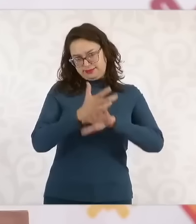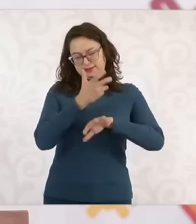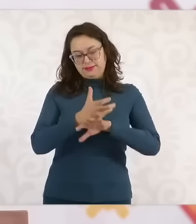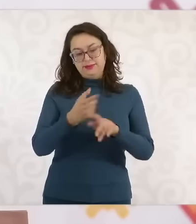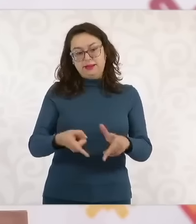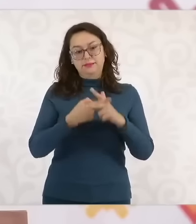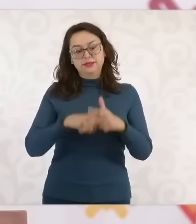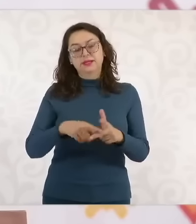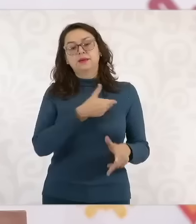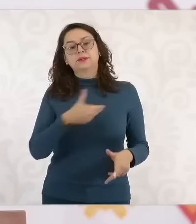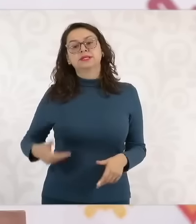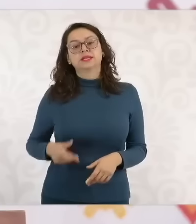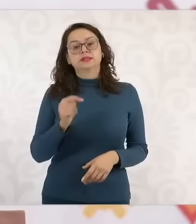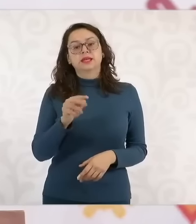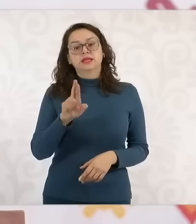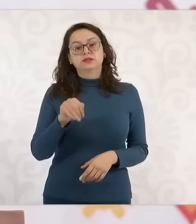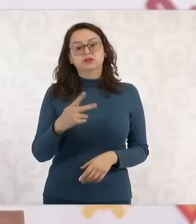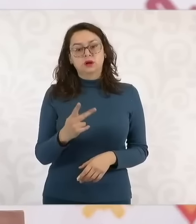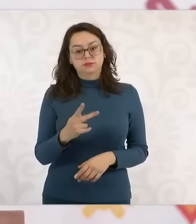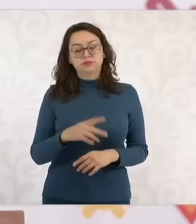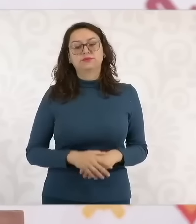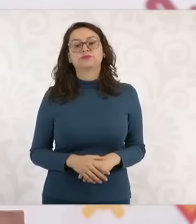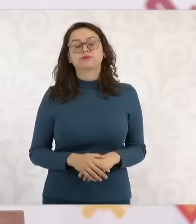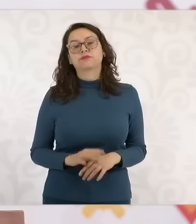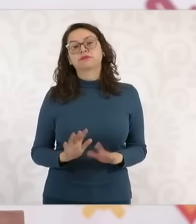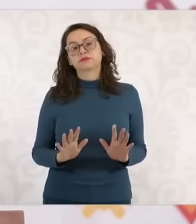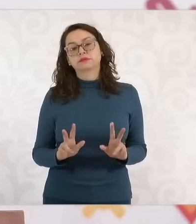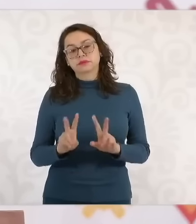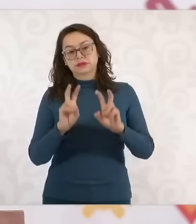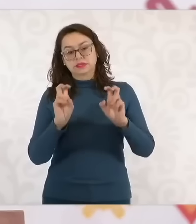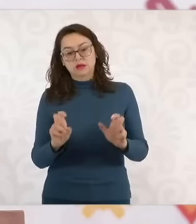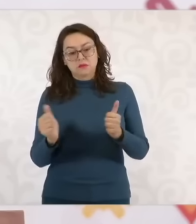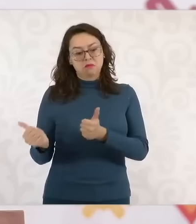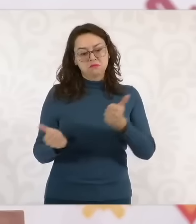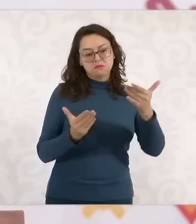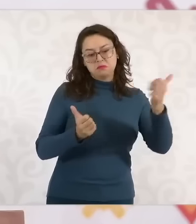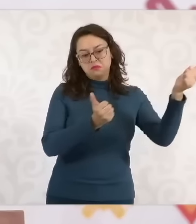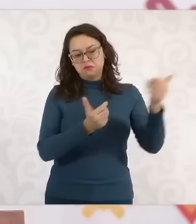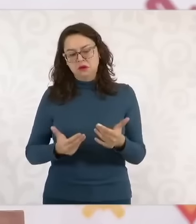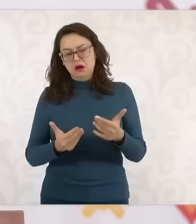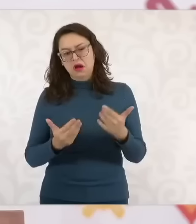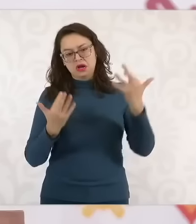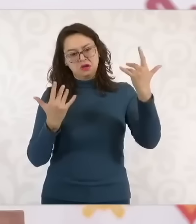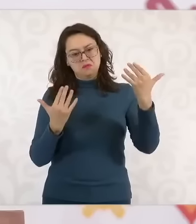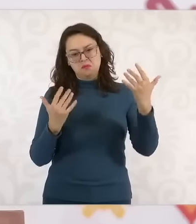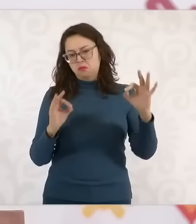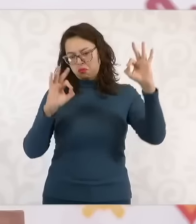México a los Estados Unidos eh estaban más o menos repartidas 50 a 50% con las reglas